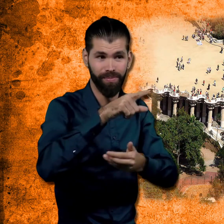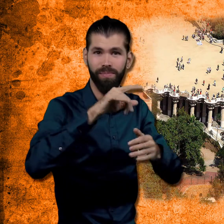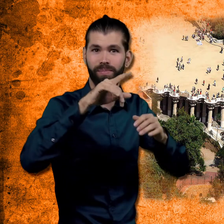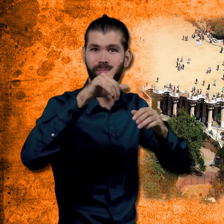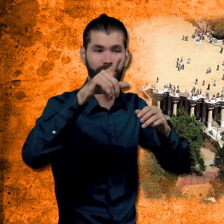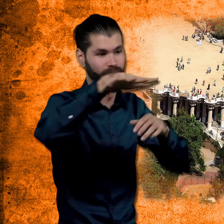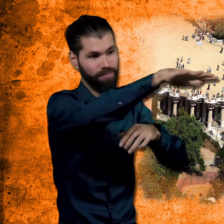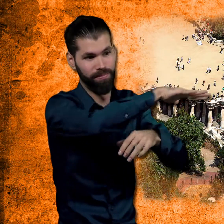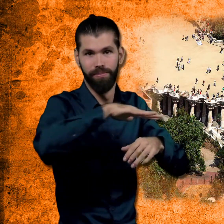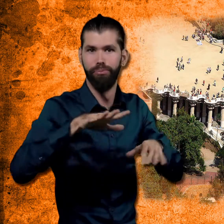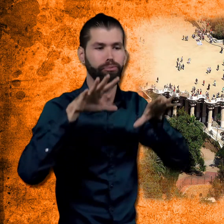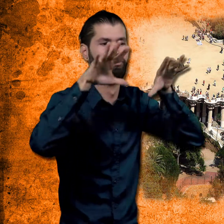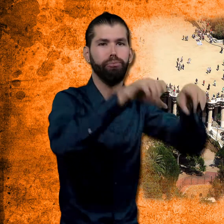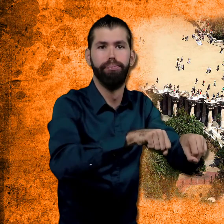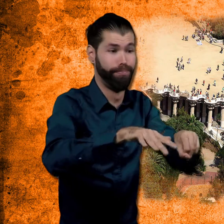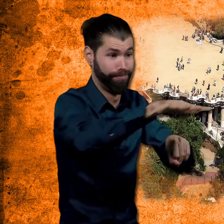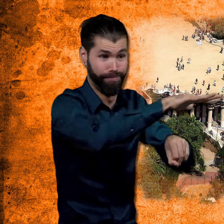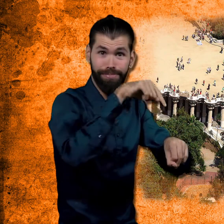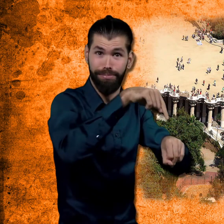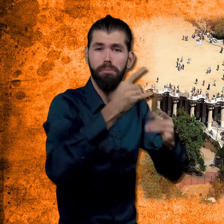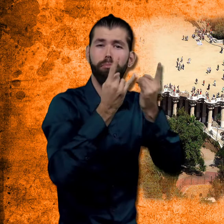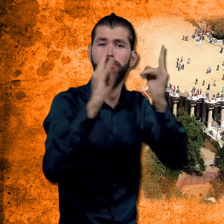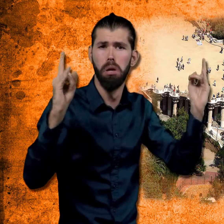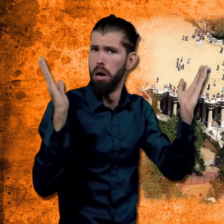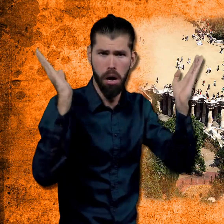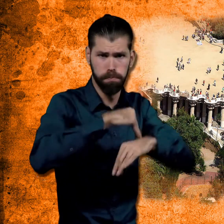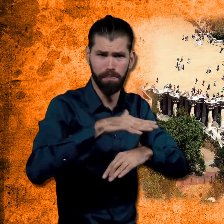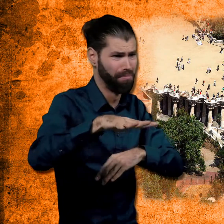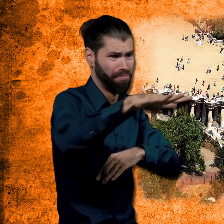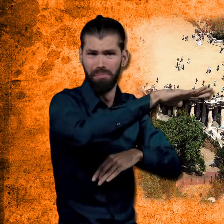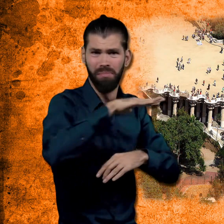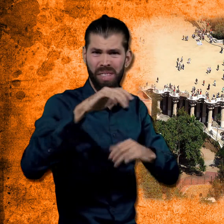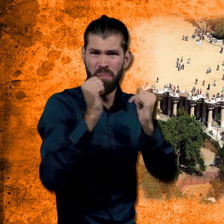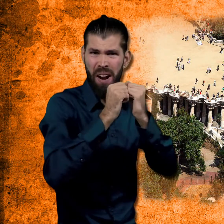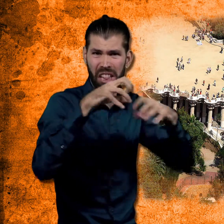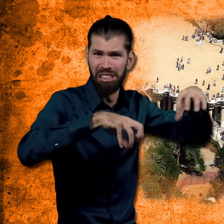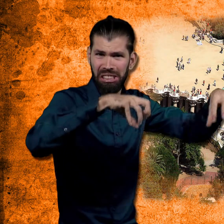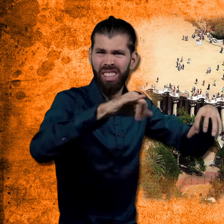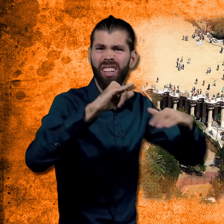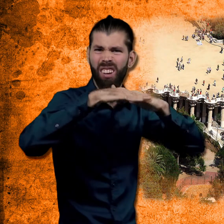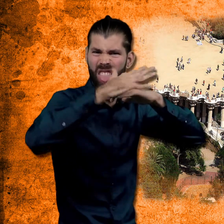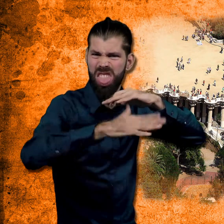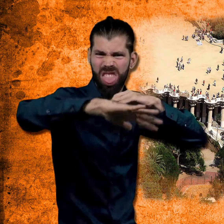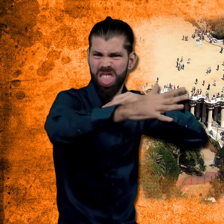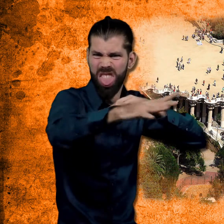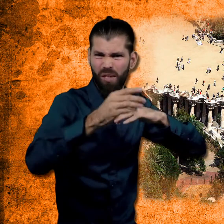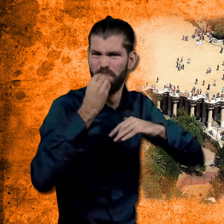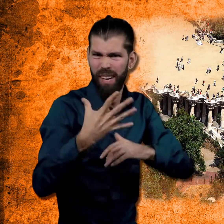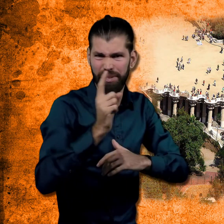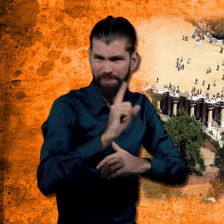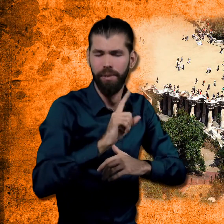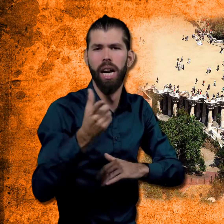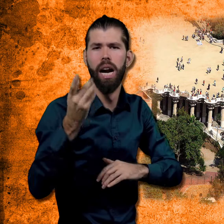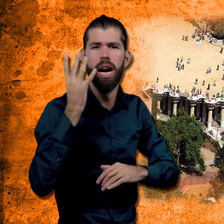La parcel·la escollida, gairebé sense vegetació, era pedregosa i amb acusades irregularitats en el terreny.